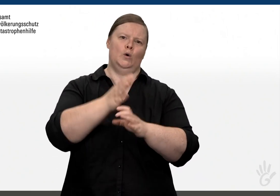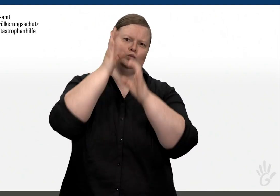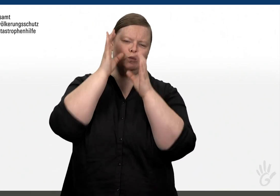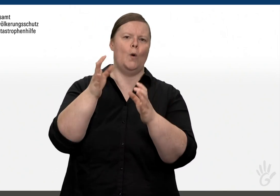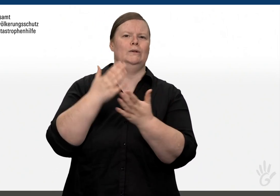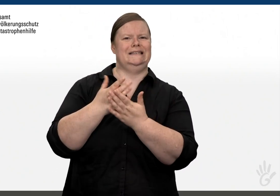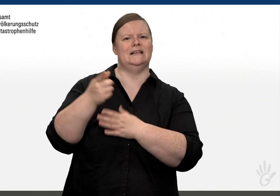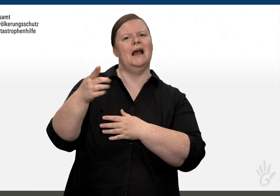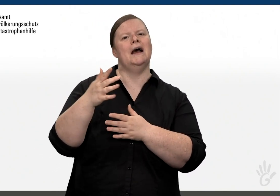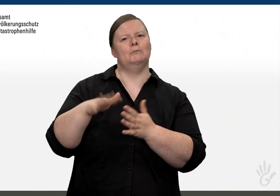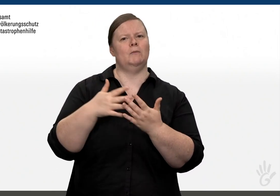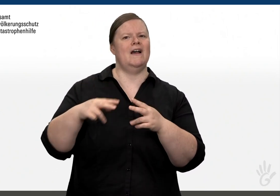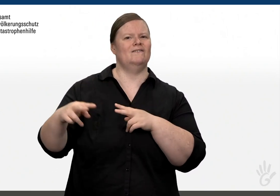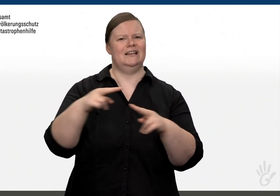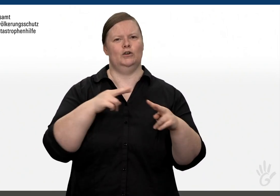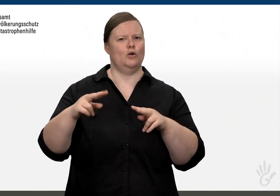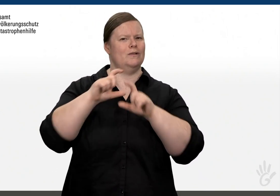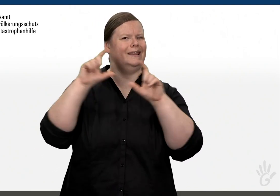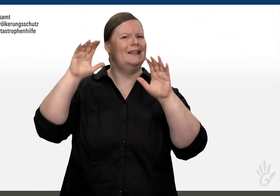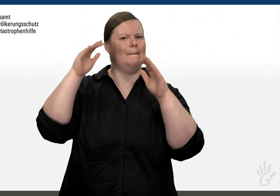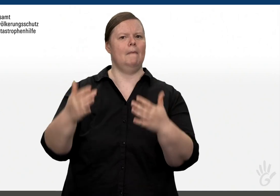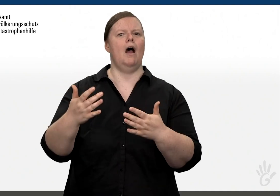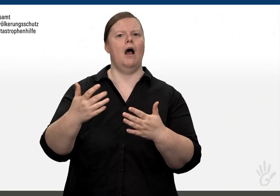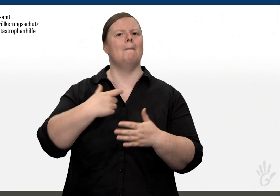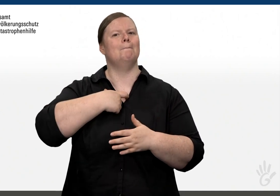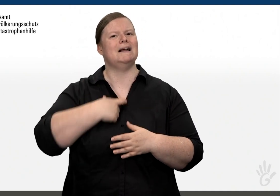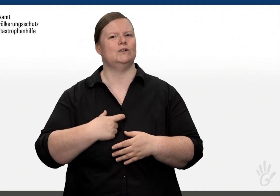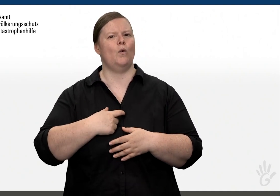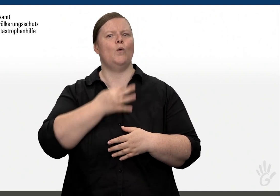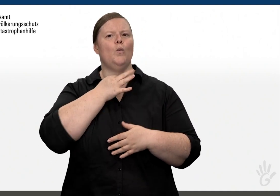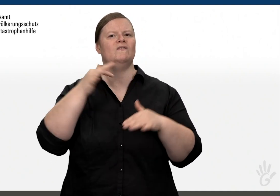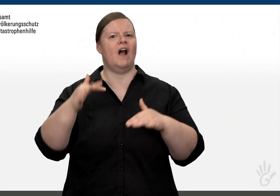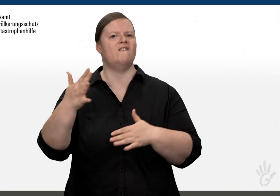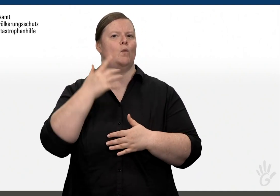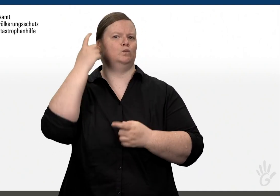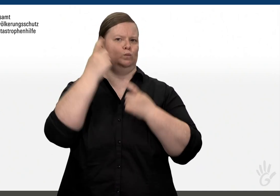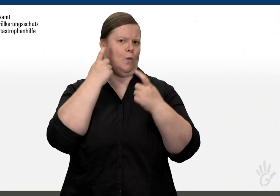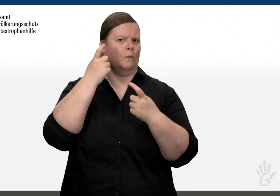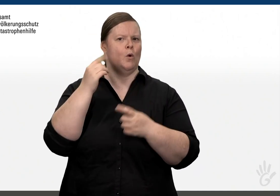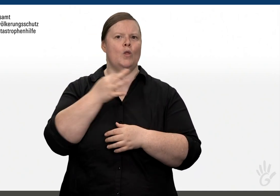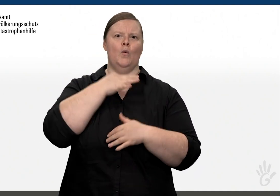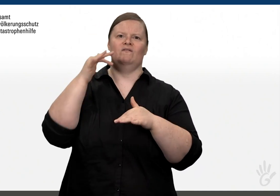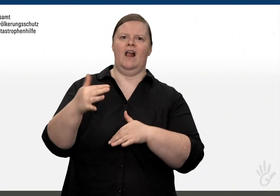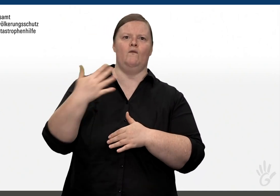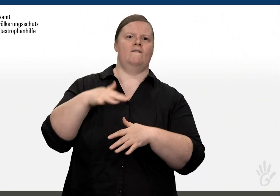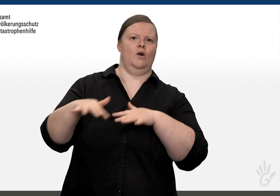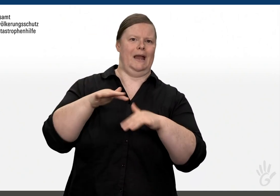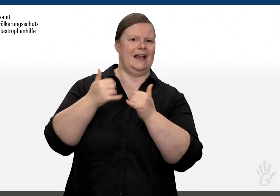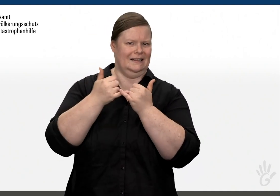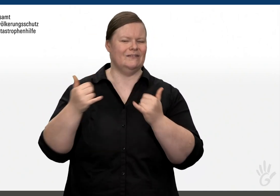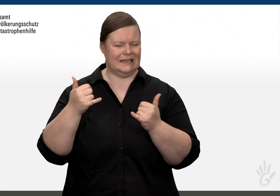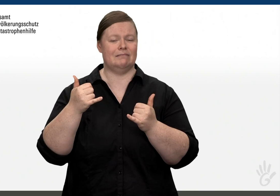das Gebärdensprachvideo zur persönlichen Notfallvorsorge an.